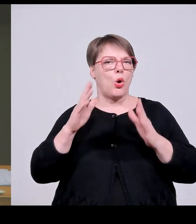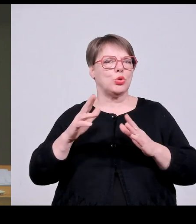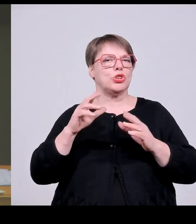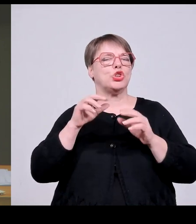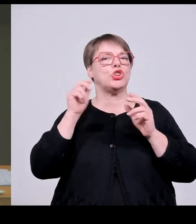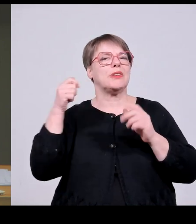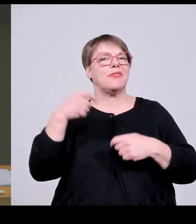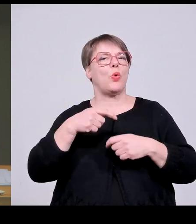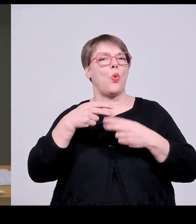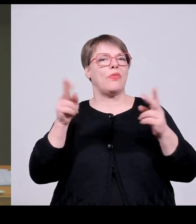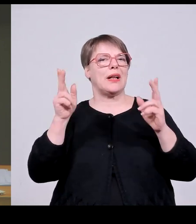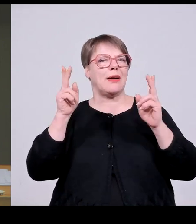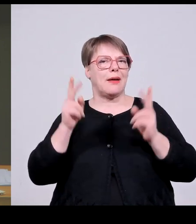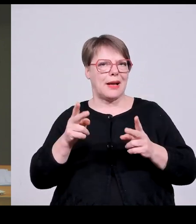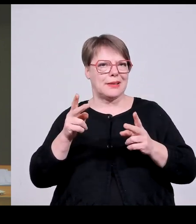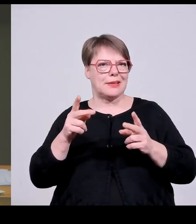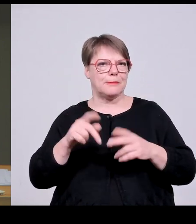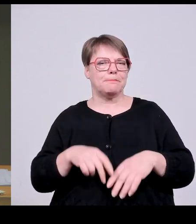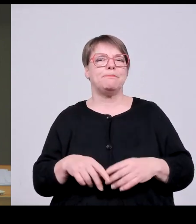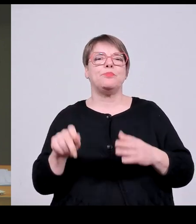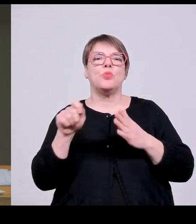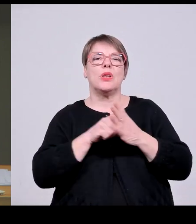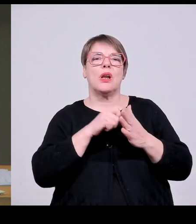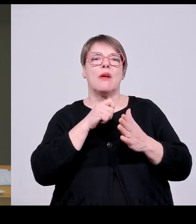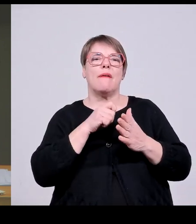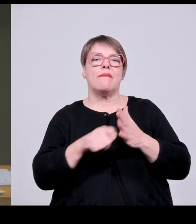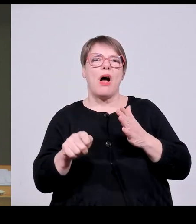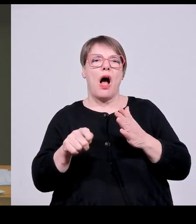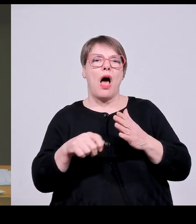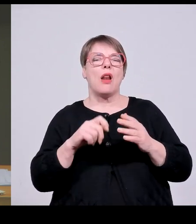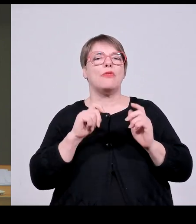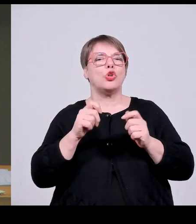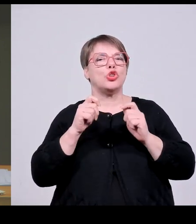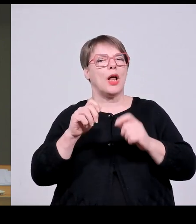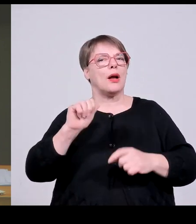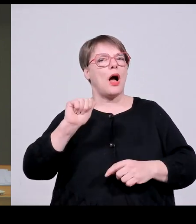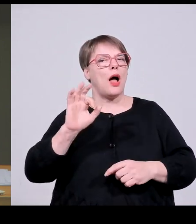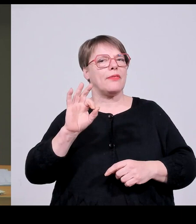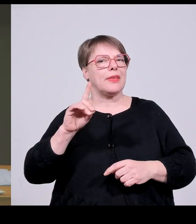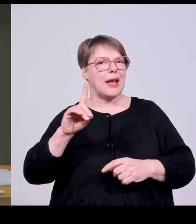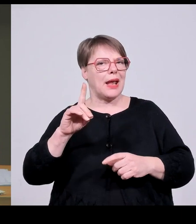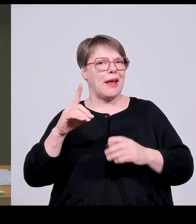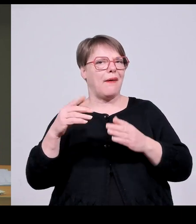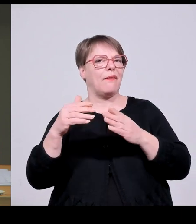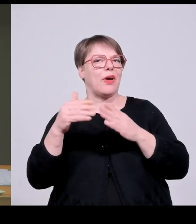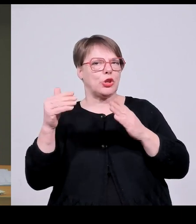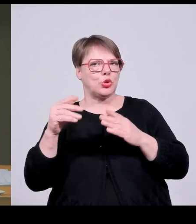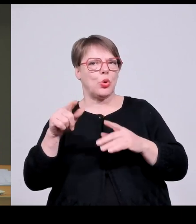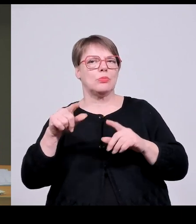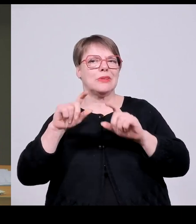Gläser als stellvertretenden Beisitzer für den Ausschuss für Verfassungsschutz, den Abgeordneten Harald Lage, als Mitglied und den Abgeordneten